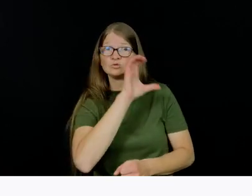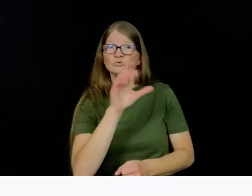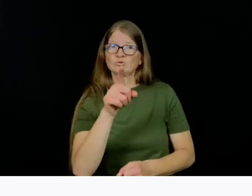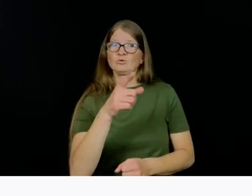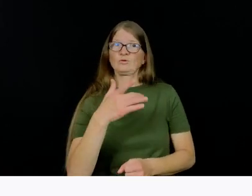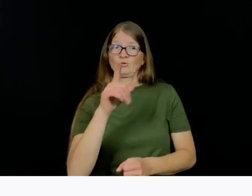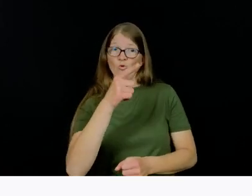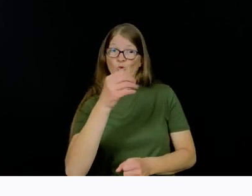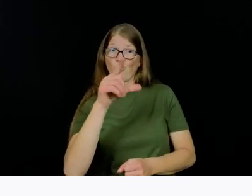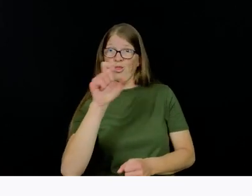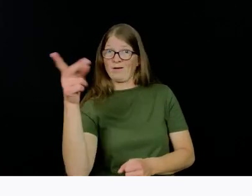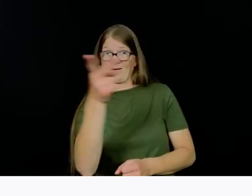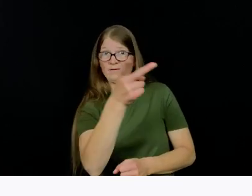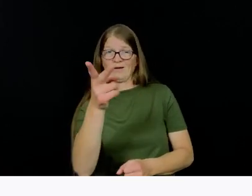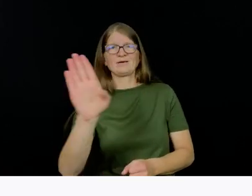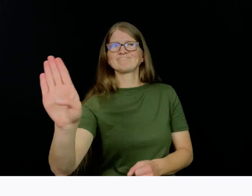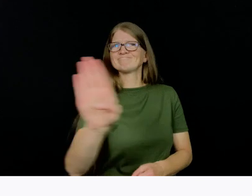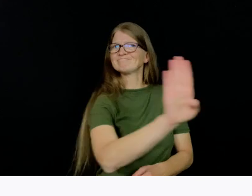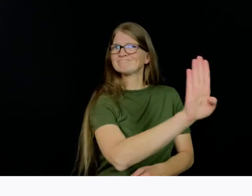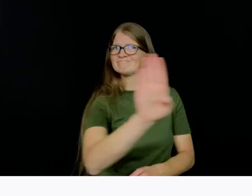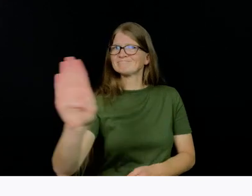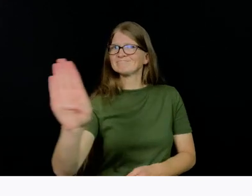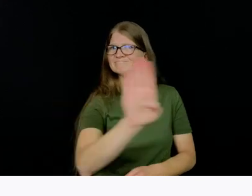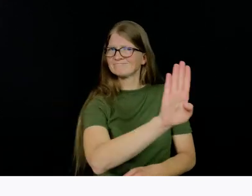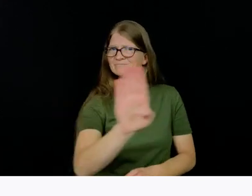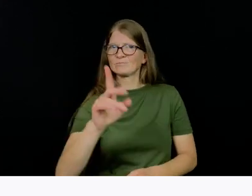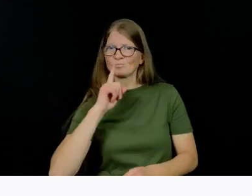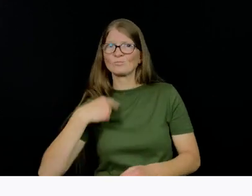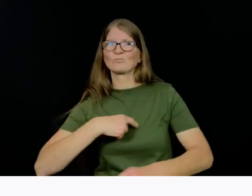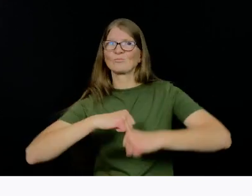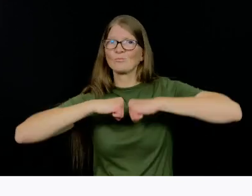نتحمل مسؤولية حماية بياناتكم واحترامها